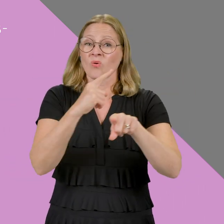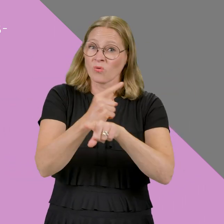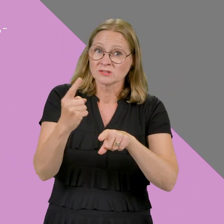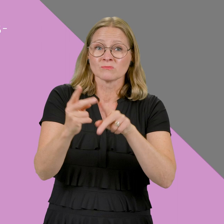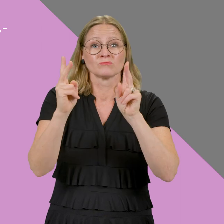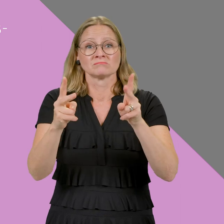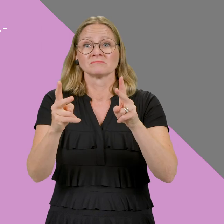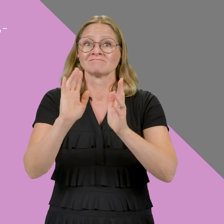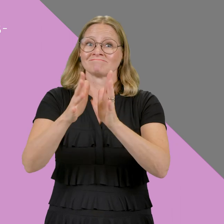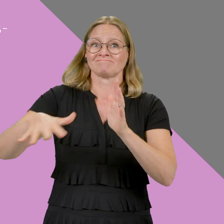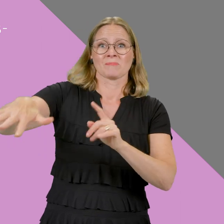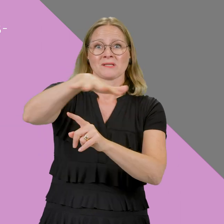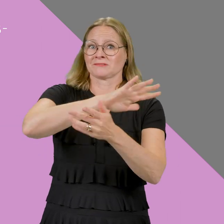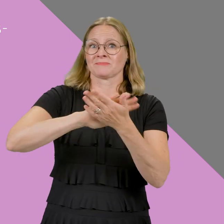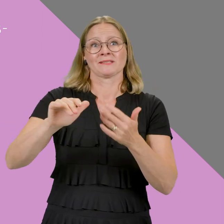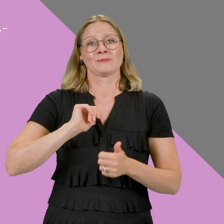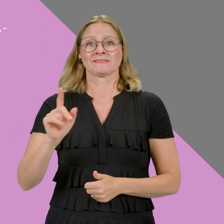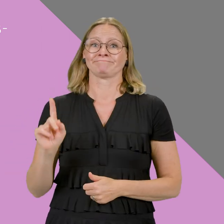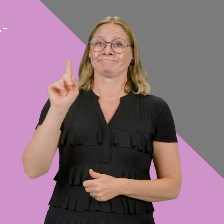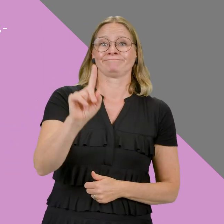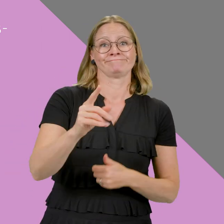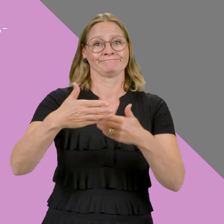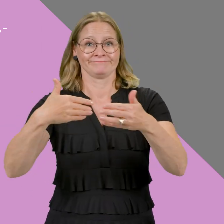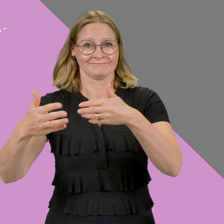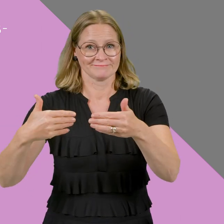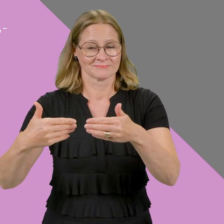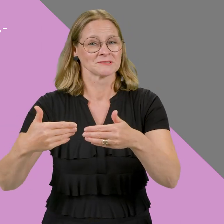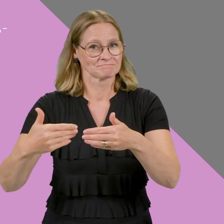ja usein myös ei-viittovissa ympäristöissä.